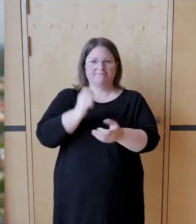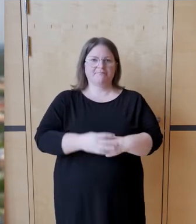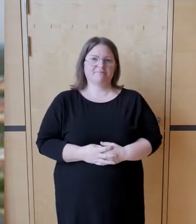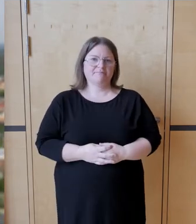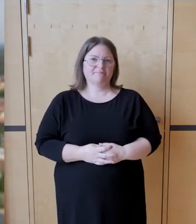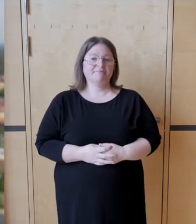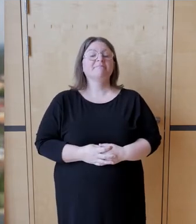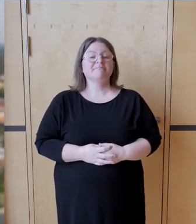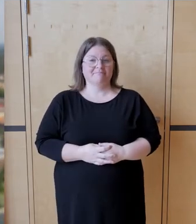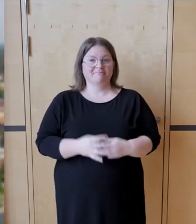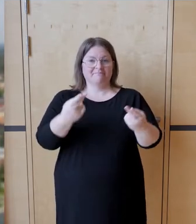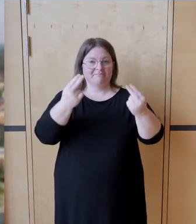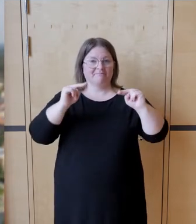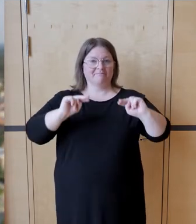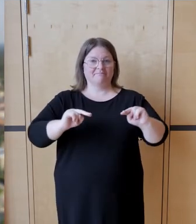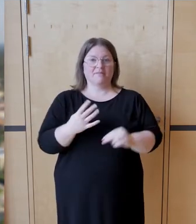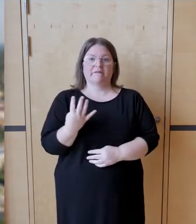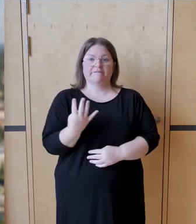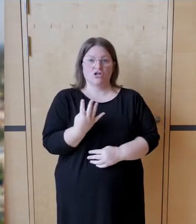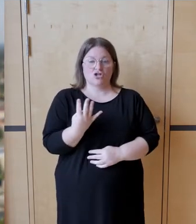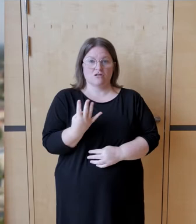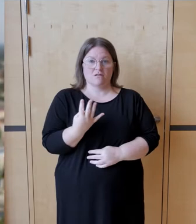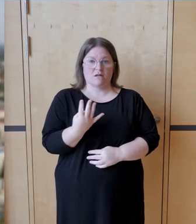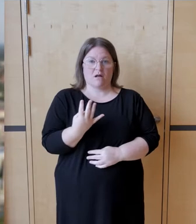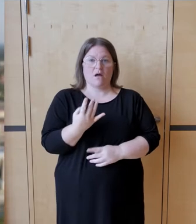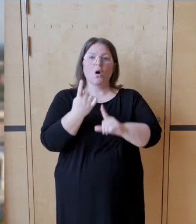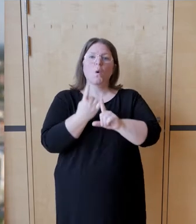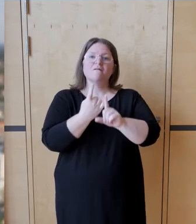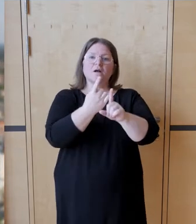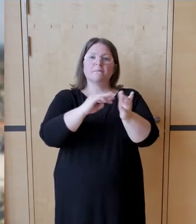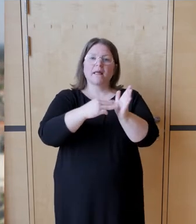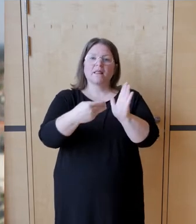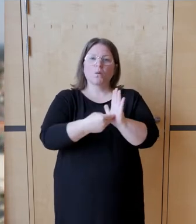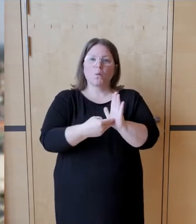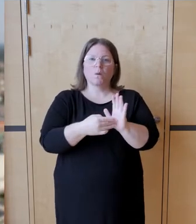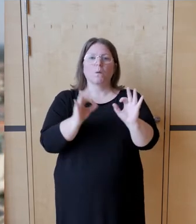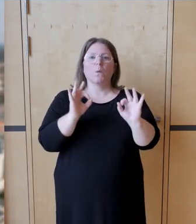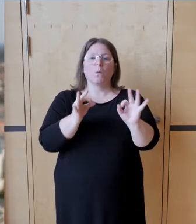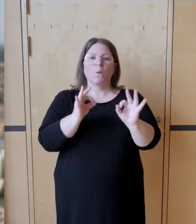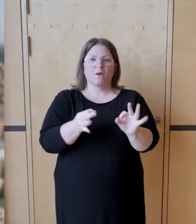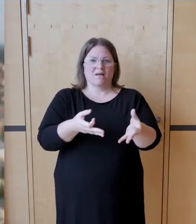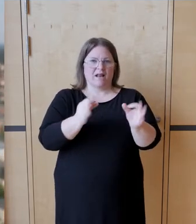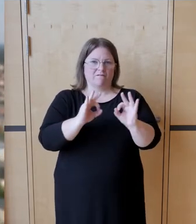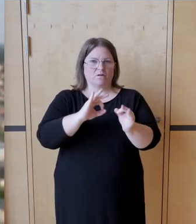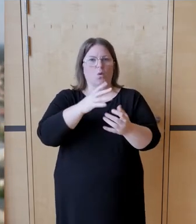Då vinner på ärende nr 4 uppföljnings metod för uppföljning av Skellefteås funktionshinderspolitiska strategi Ett Skellefteå för alla